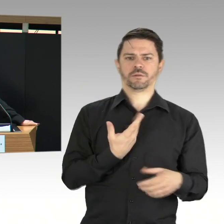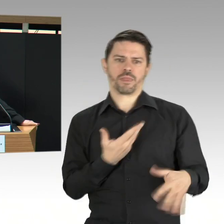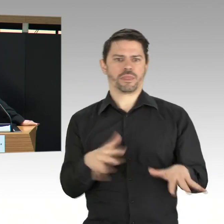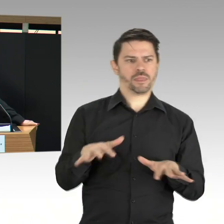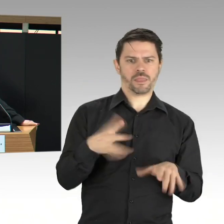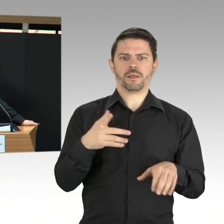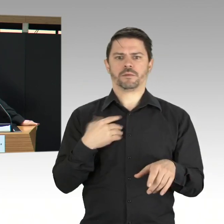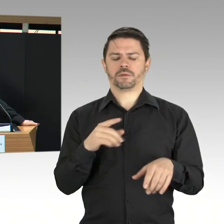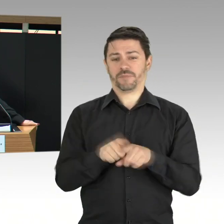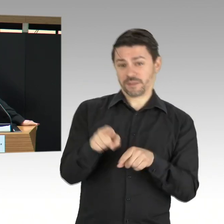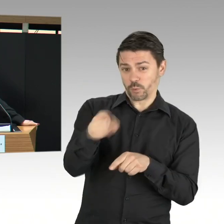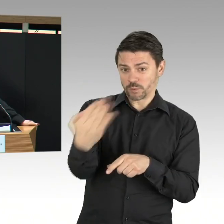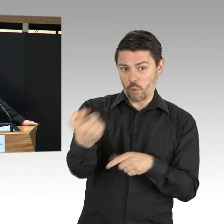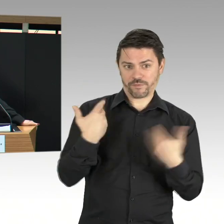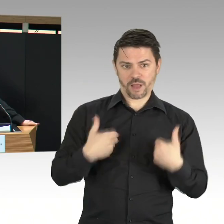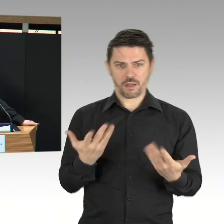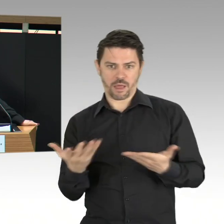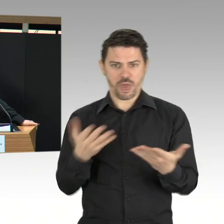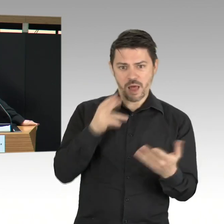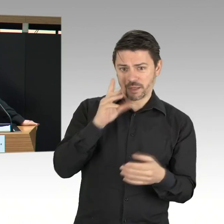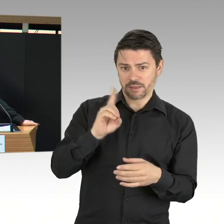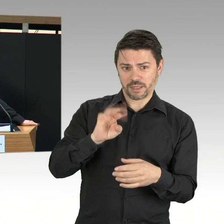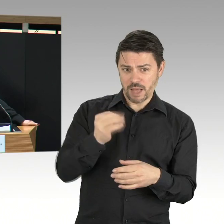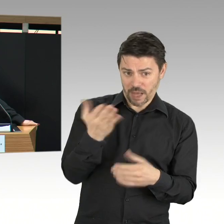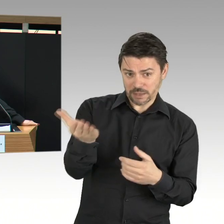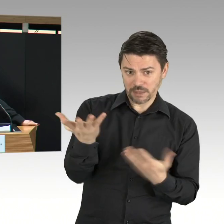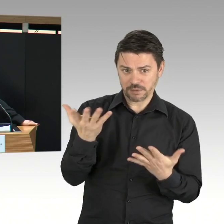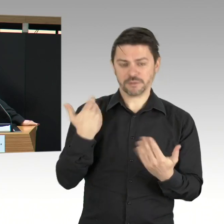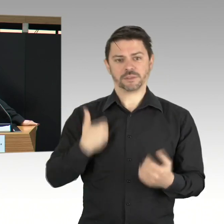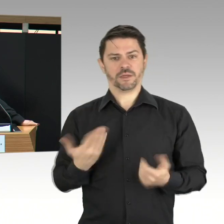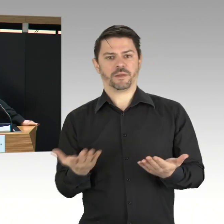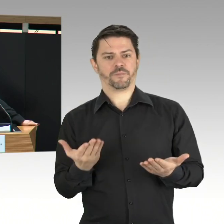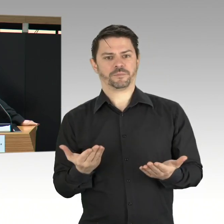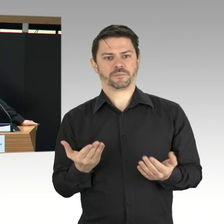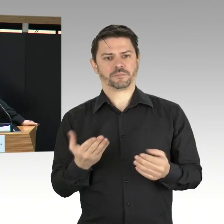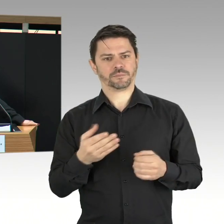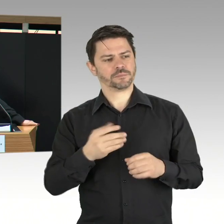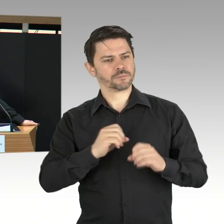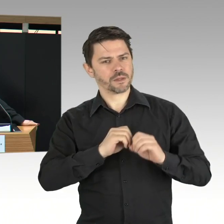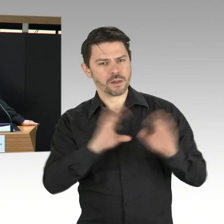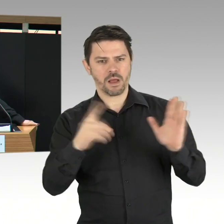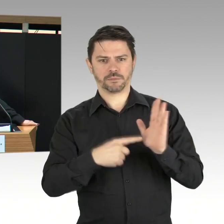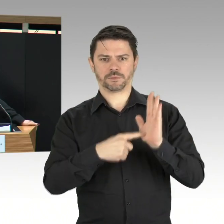jetzt schon das Bürgertelefon 115 wählen. Also was wird jetzt genau passieren,